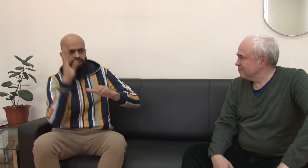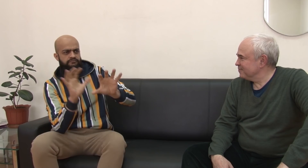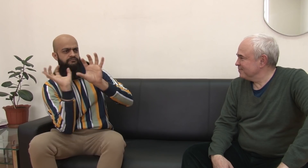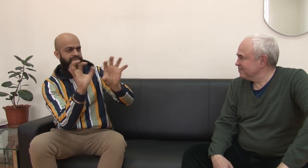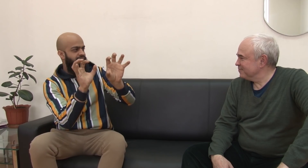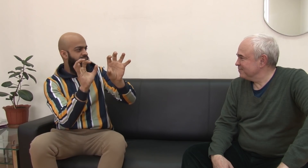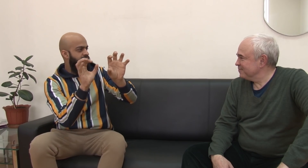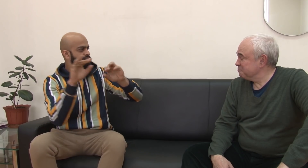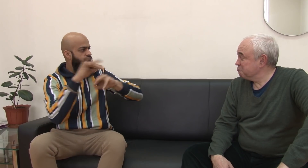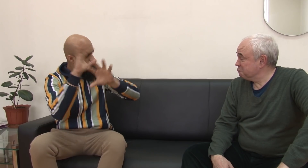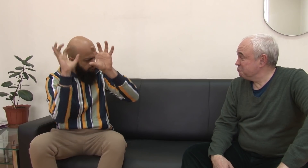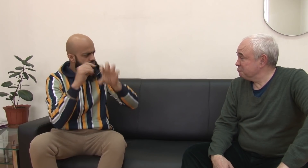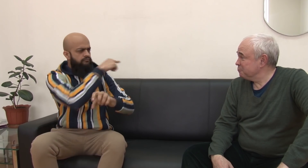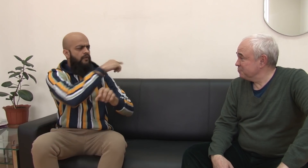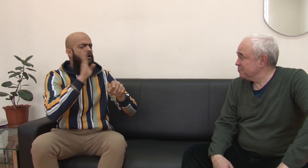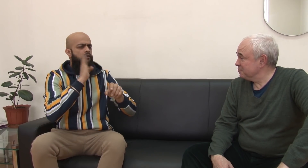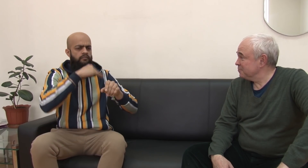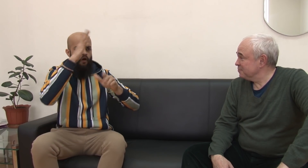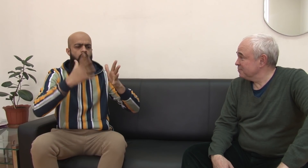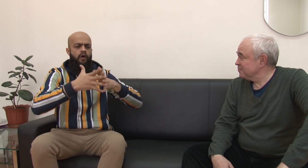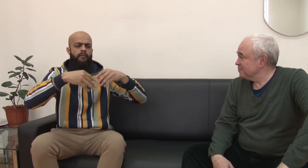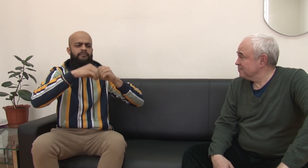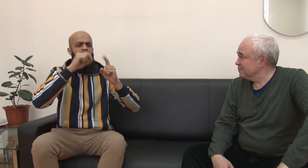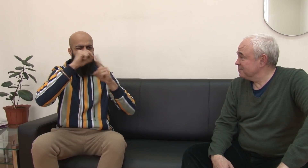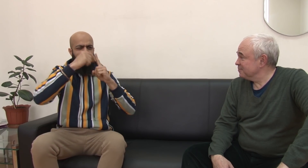давайте поженитесь быстрее! Родителям девушка пришлась по душе.